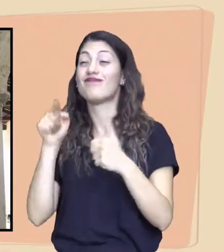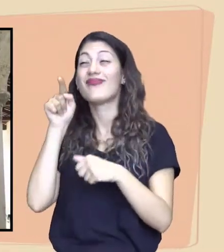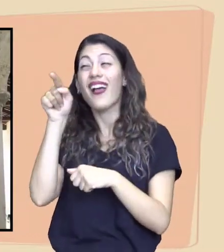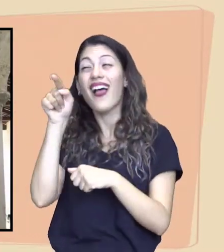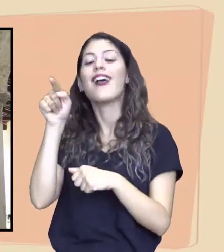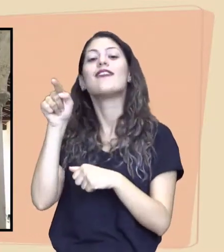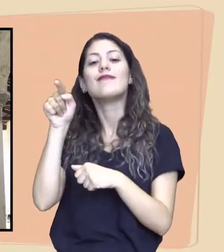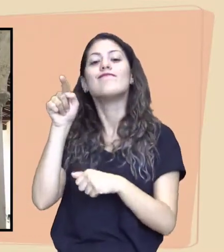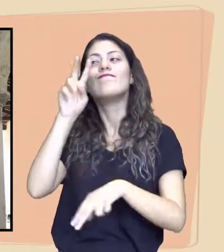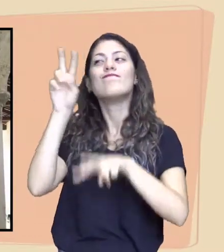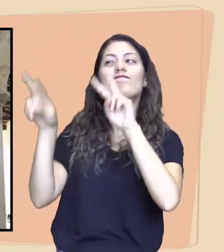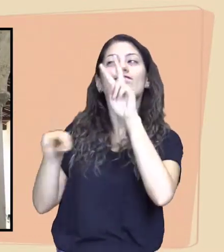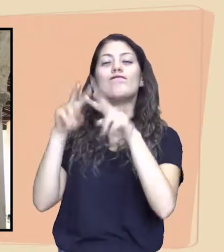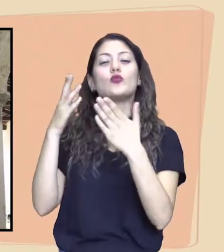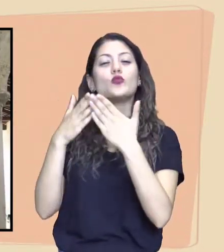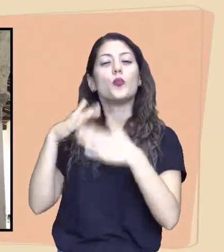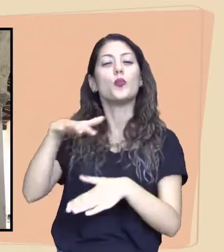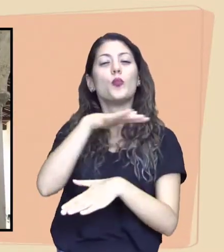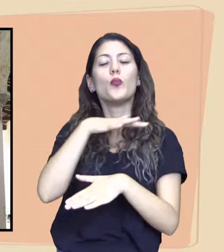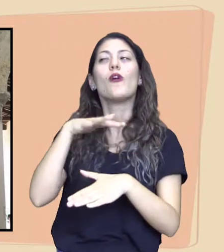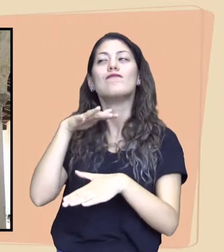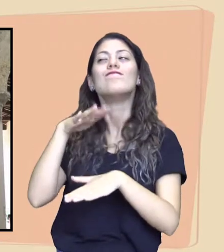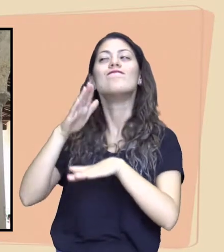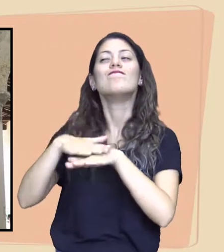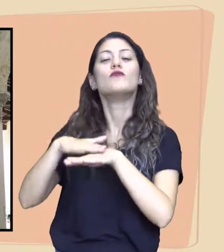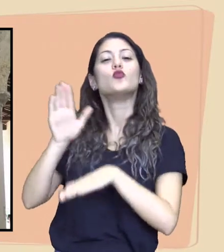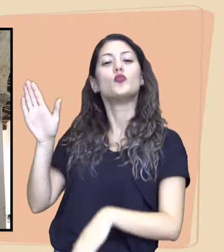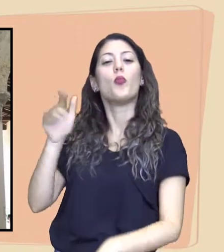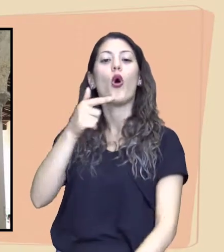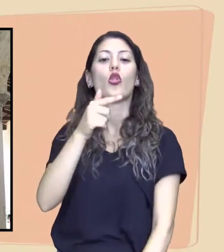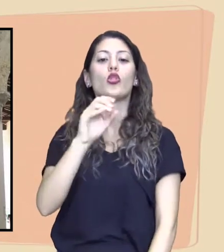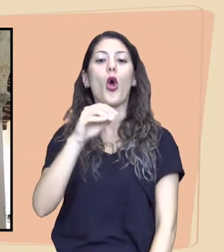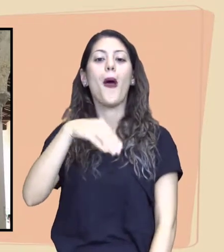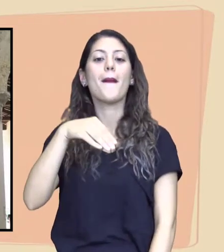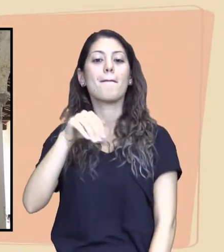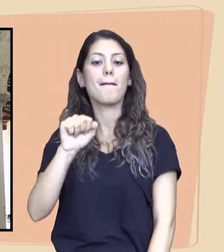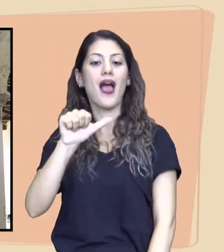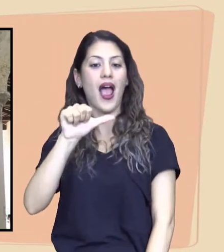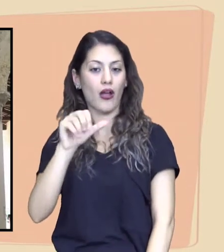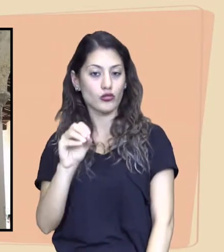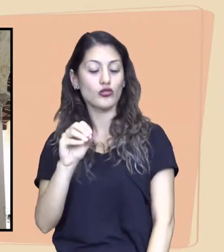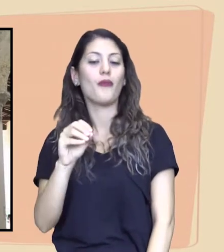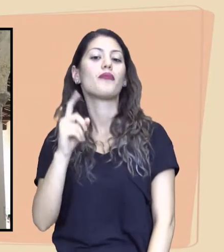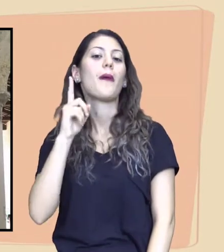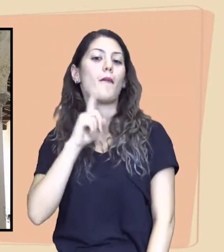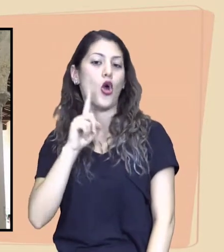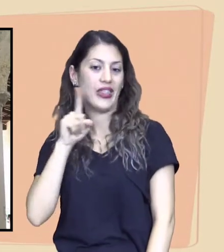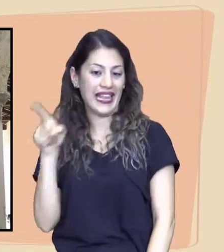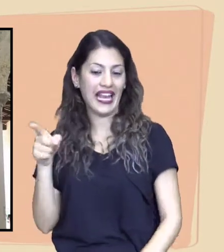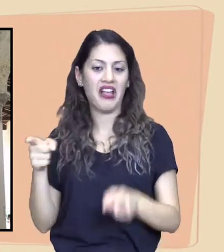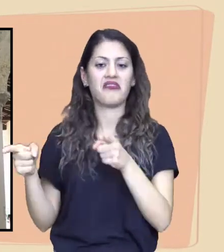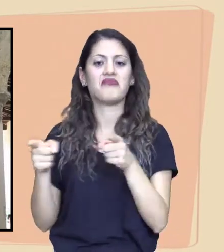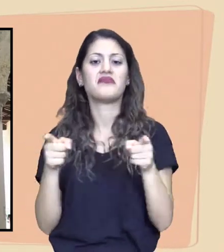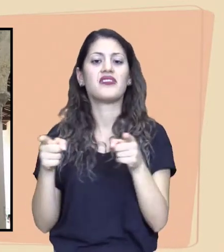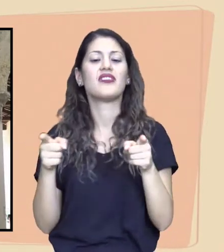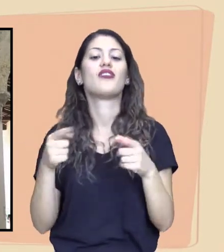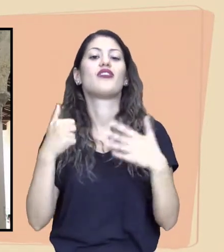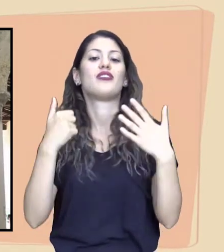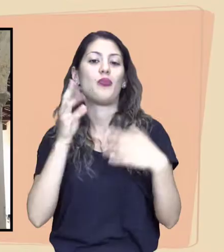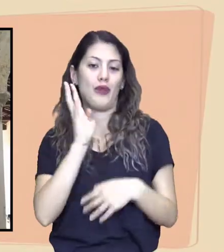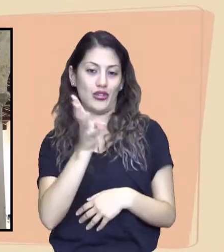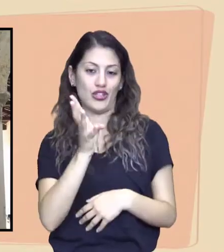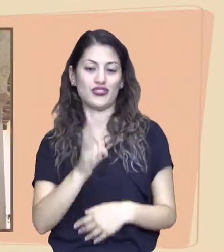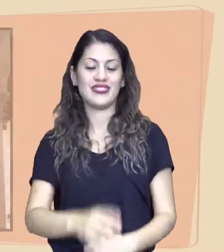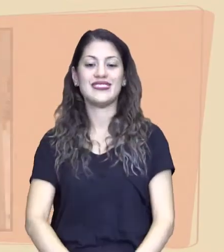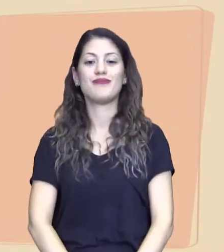opera attribuita a Tommaso da Modena (sec XIV).